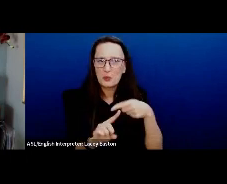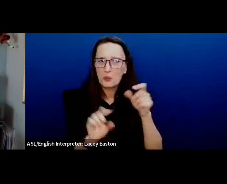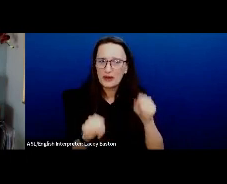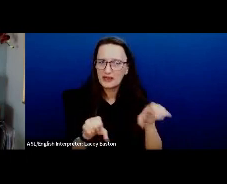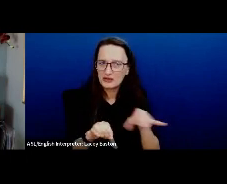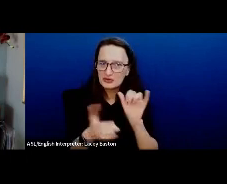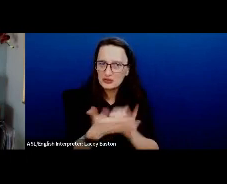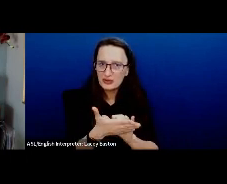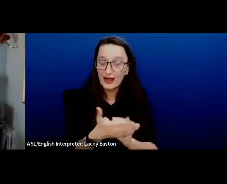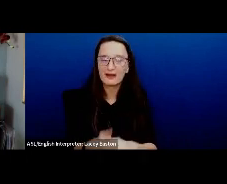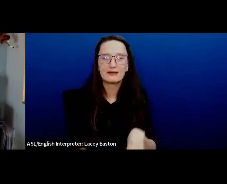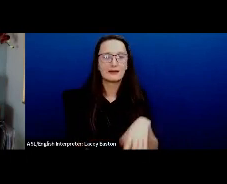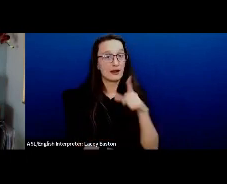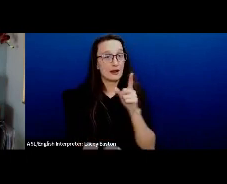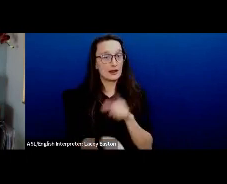y quien administra el IEE? aprender sobre como participar en el proceso de evaluación